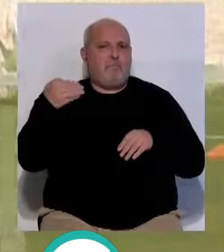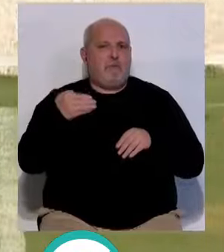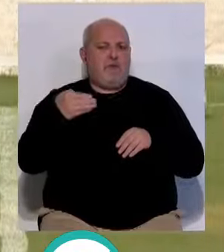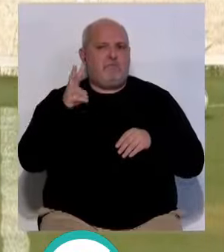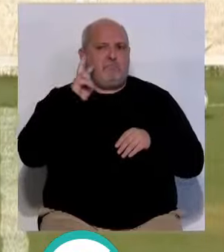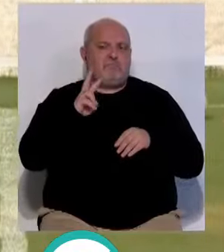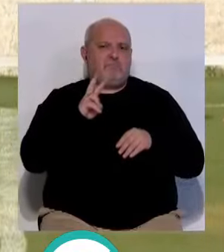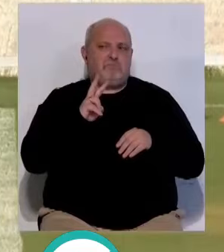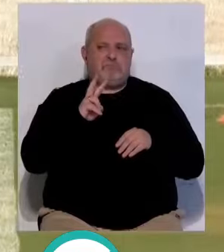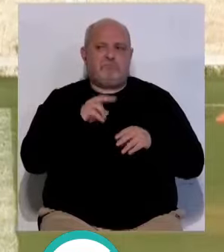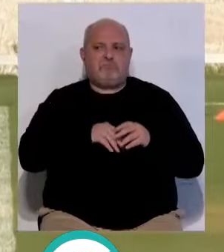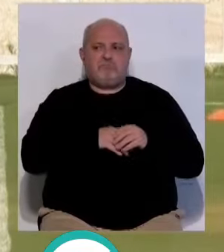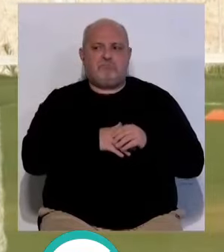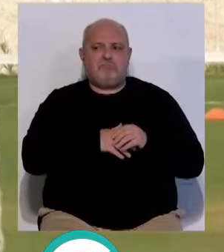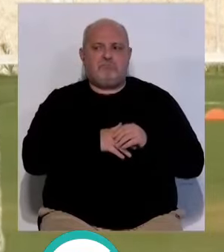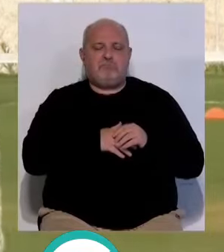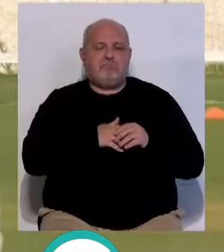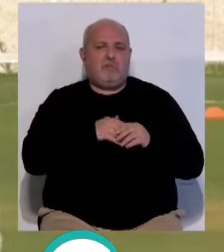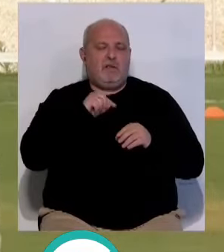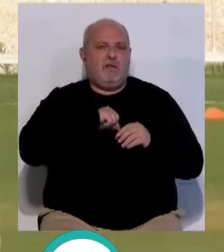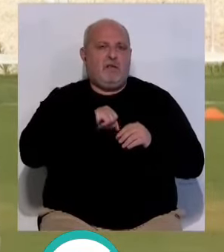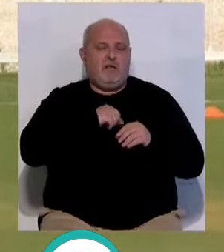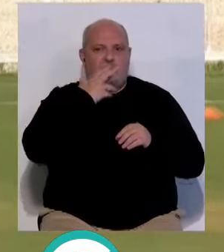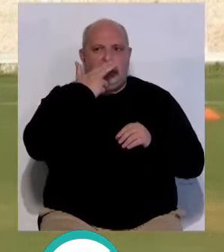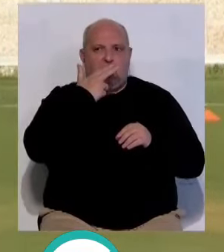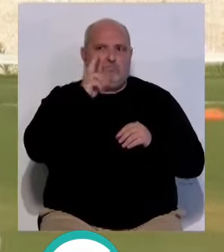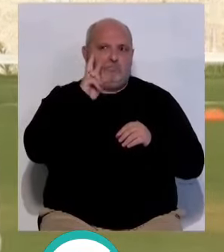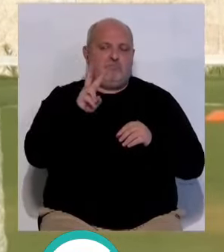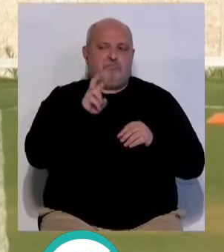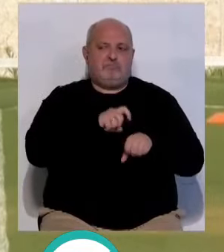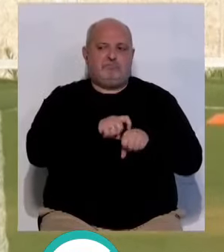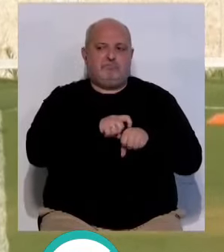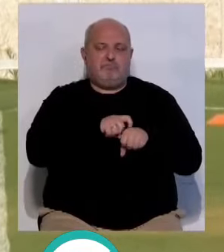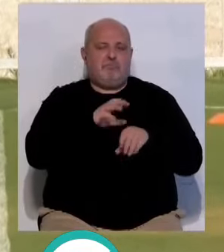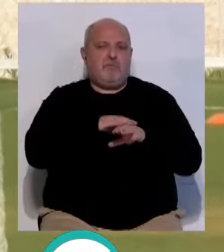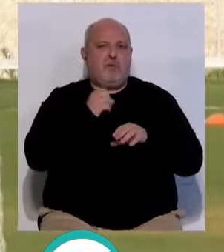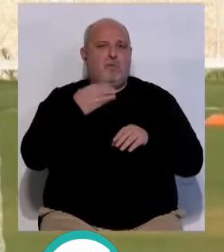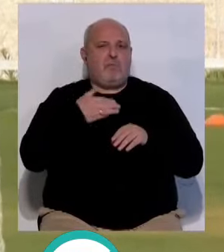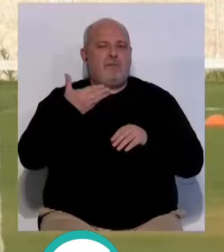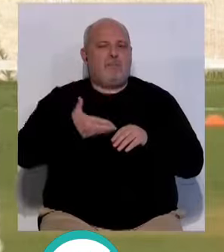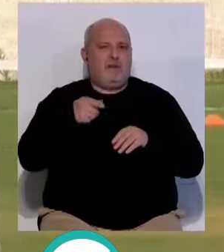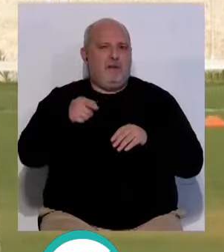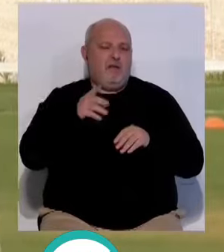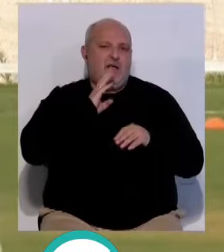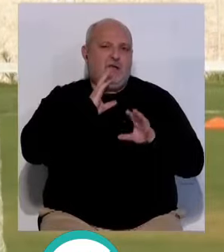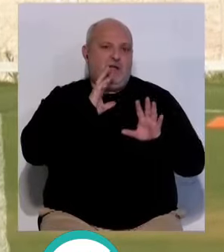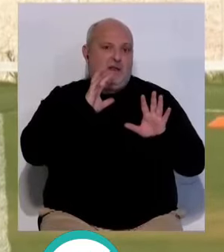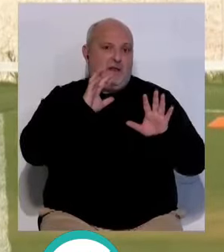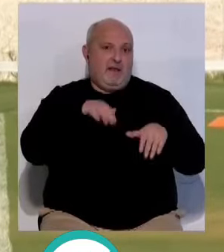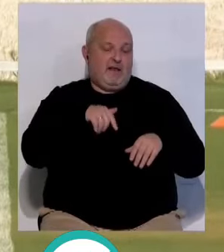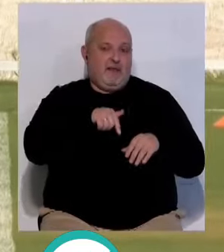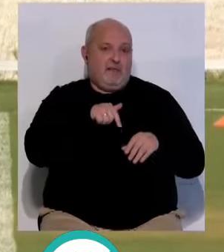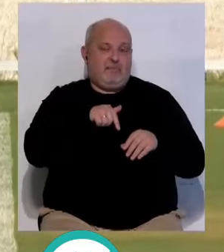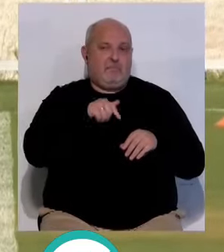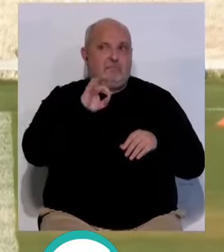un futbolista que iba a ser futbolista para clubes más importantes que para el para el Cádiz le veía